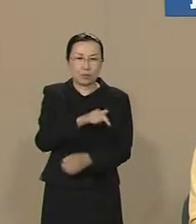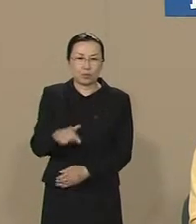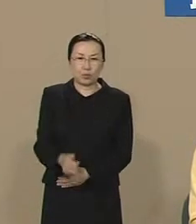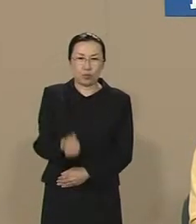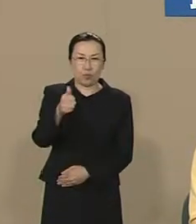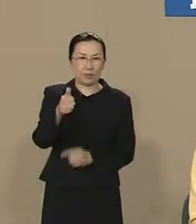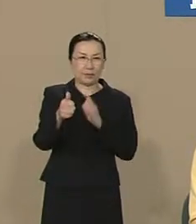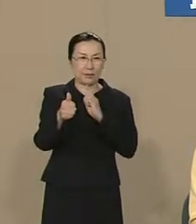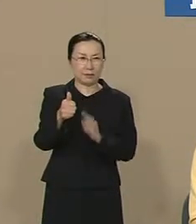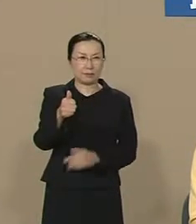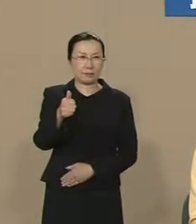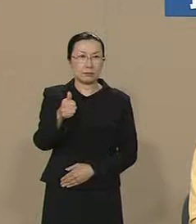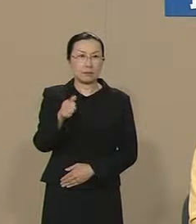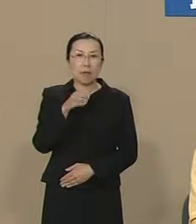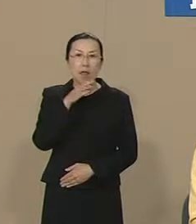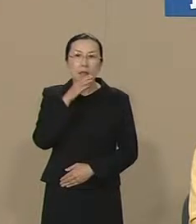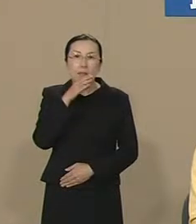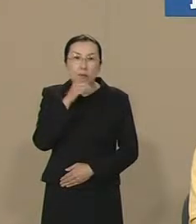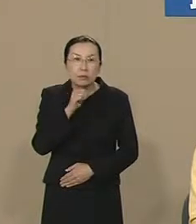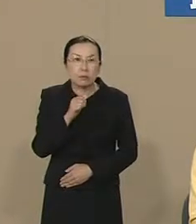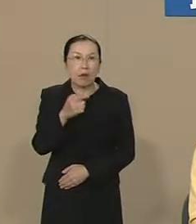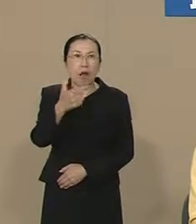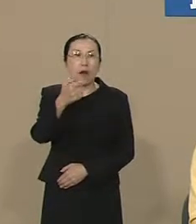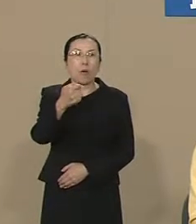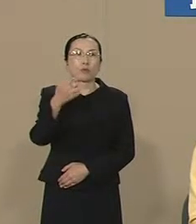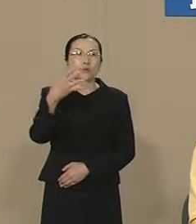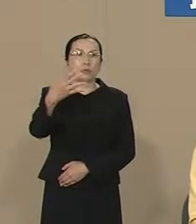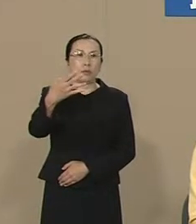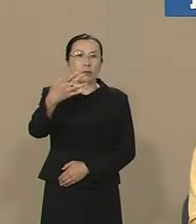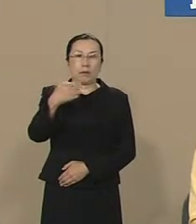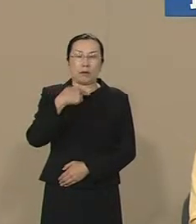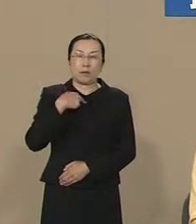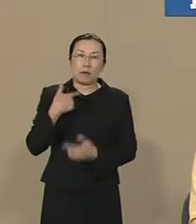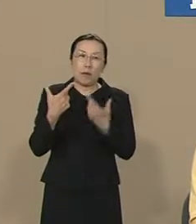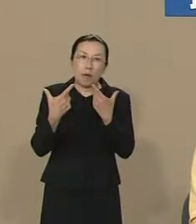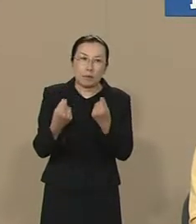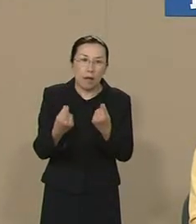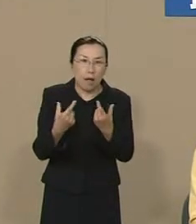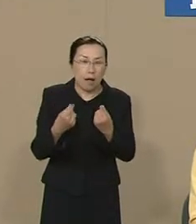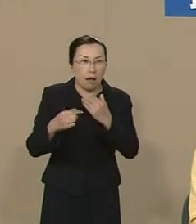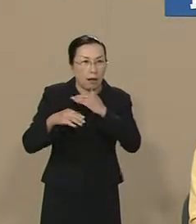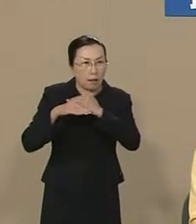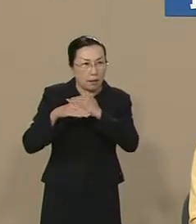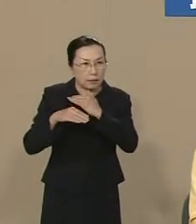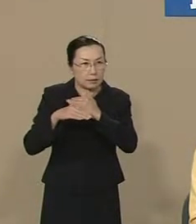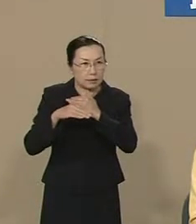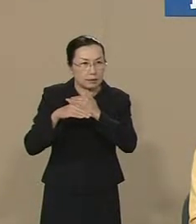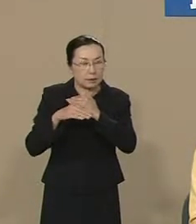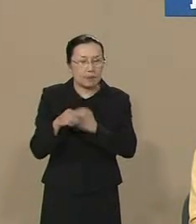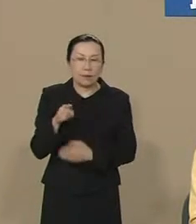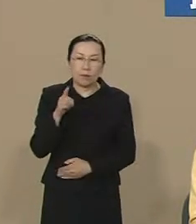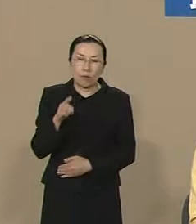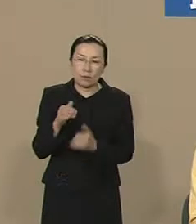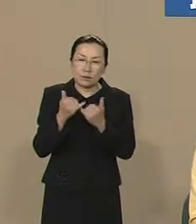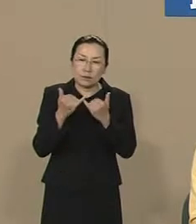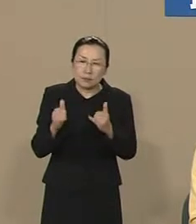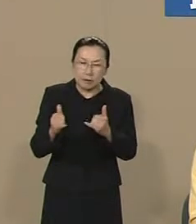なんと､年が 私と同じ６４歳でありまして､ こういう方々の頑張りによって